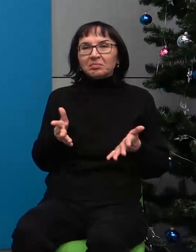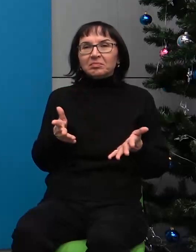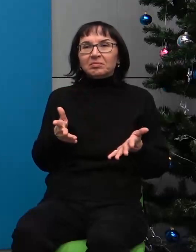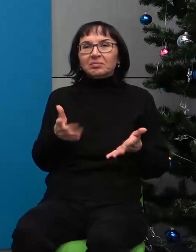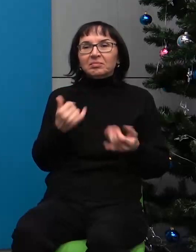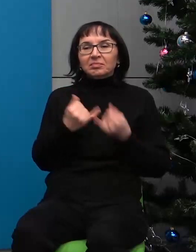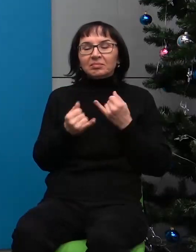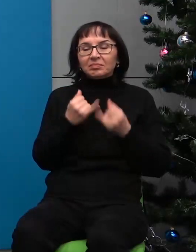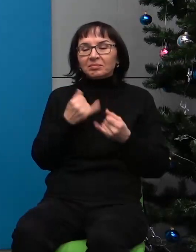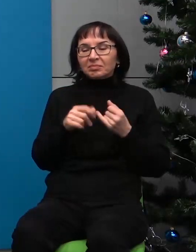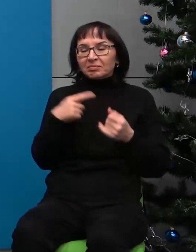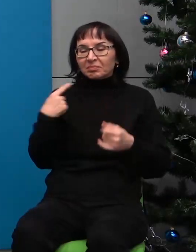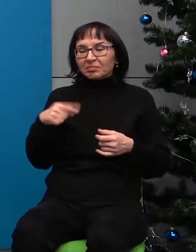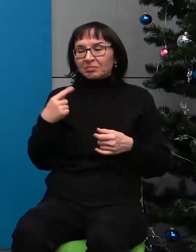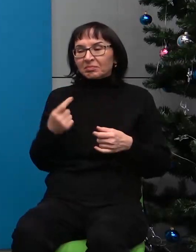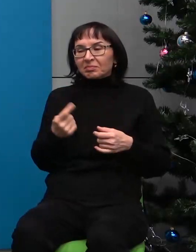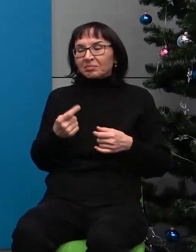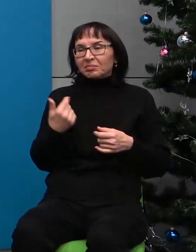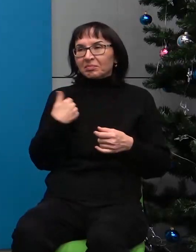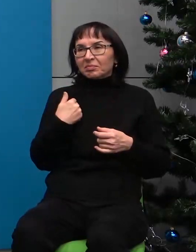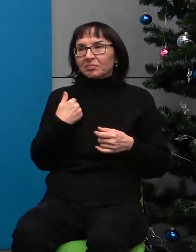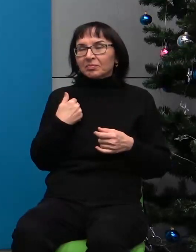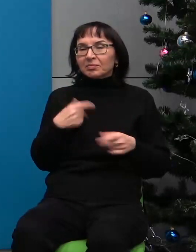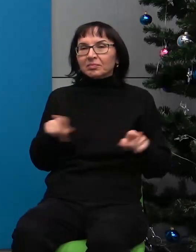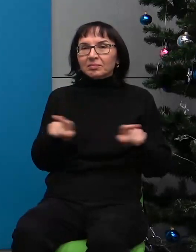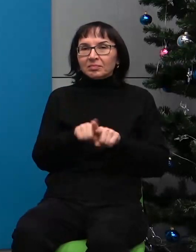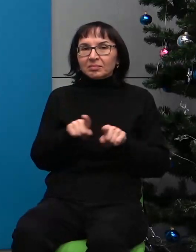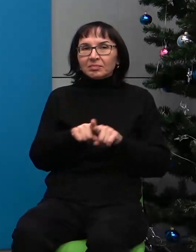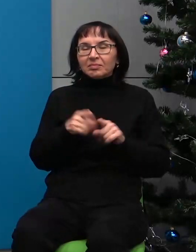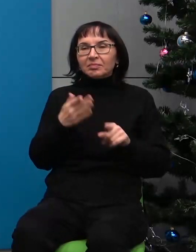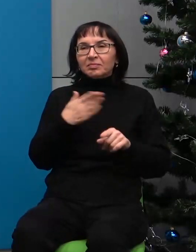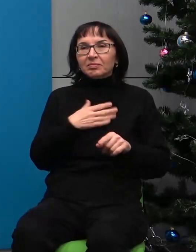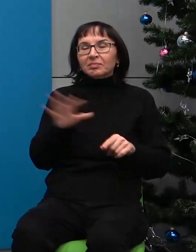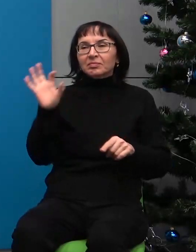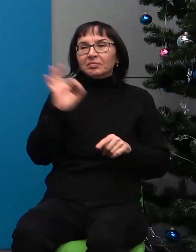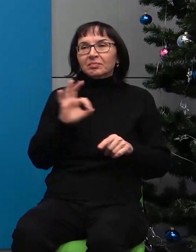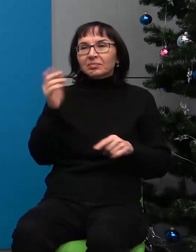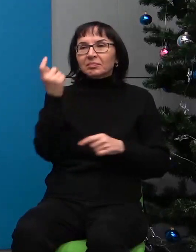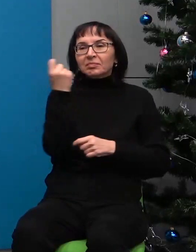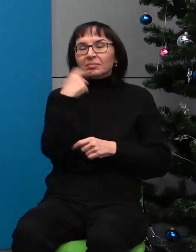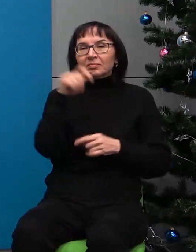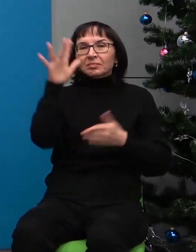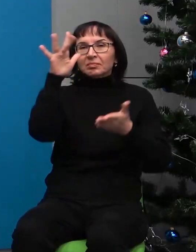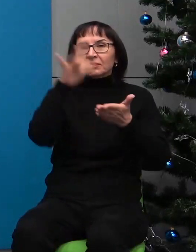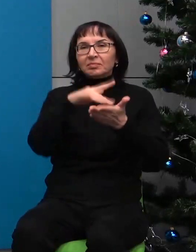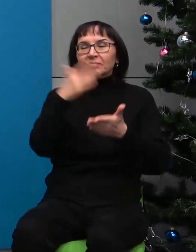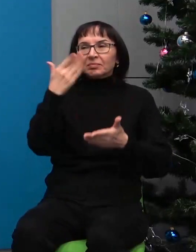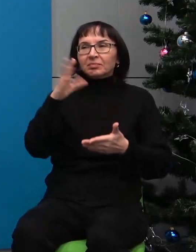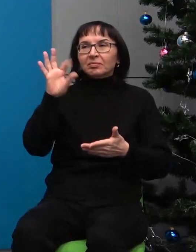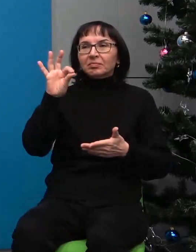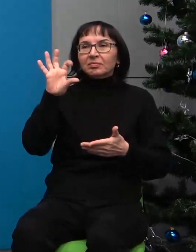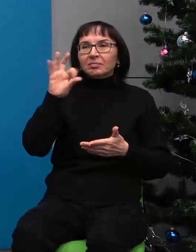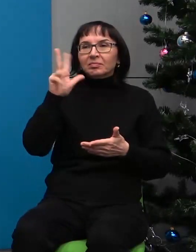Też miałem okazję polecieć do Moskwy parę lat temu. Dzisiaj to już jest jakby...